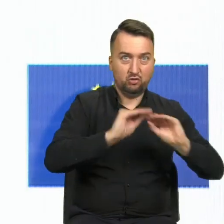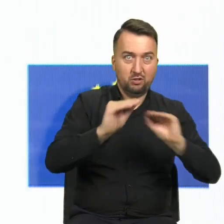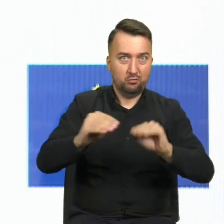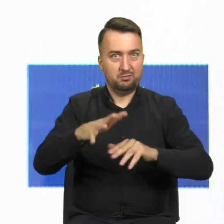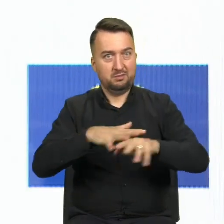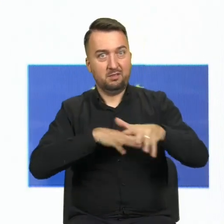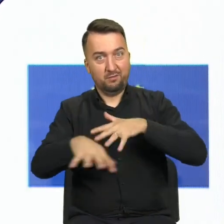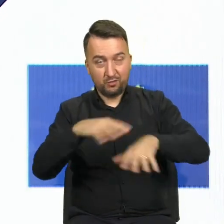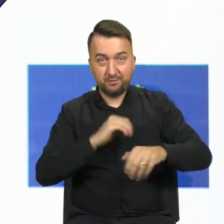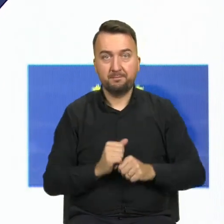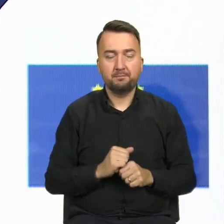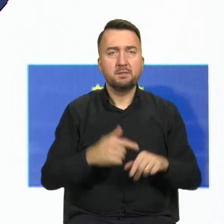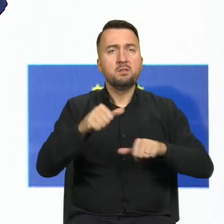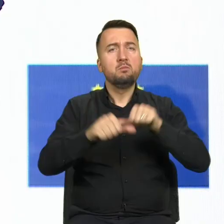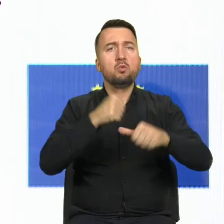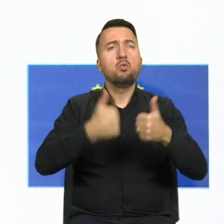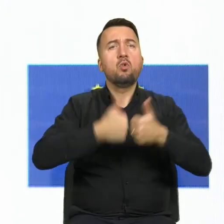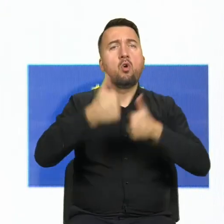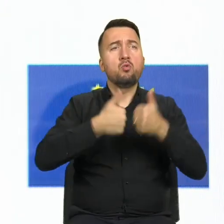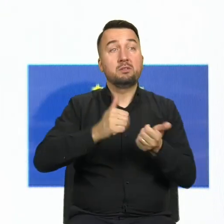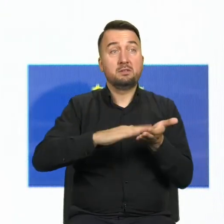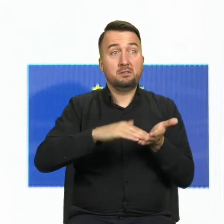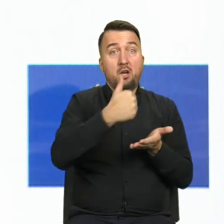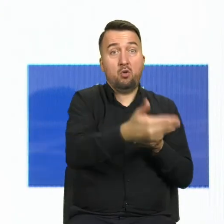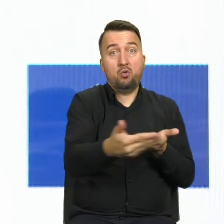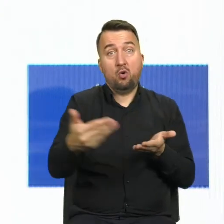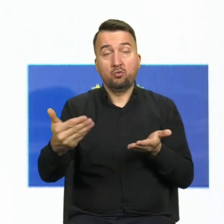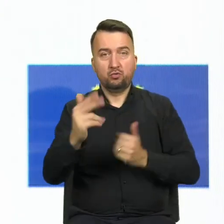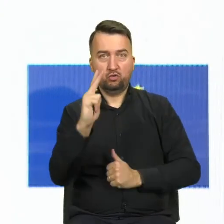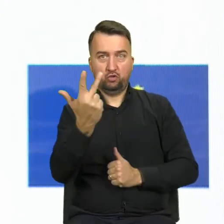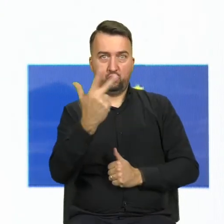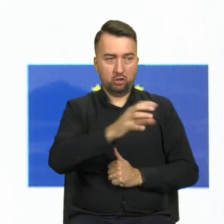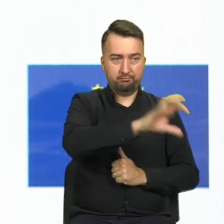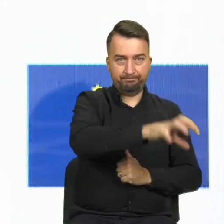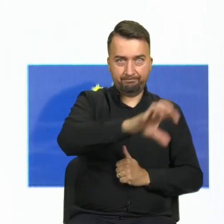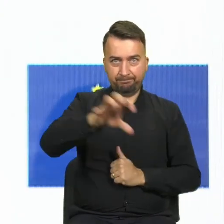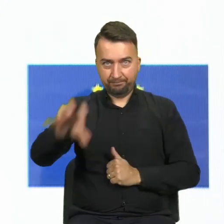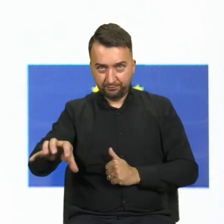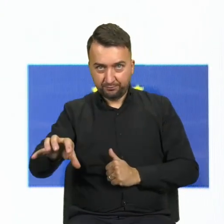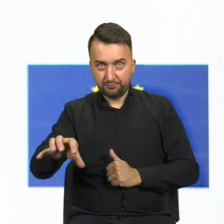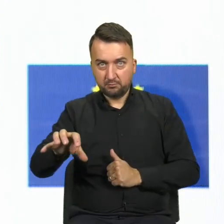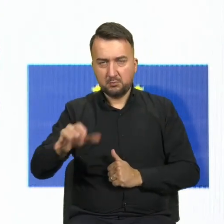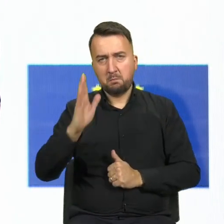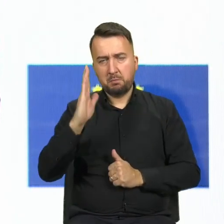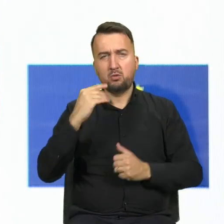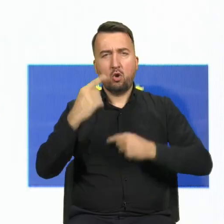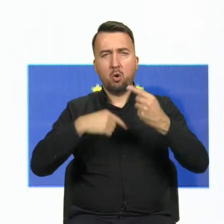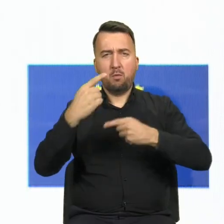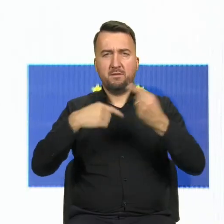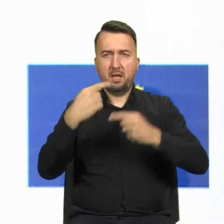W tym roku w konkursie nagrody zostały przyznane w trzech kategoriach, o których opowiedzą ambasadorki konkursu.